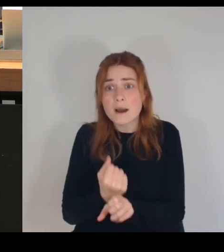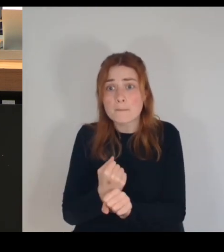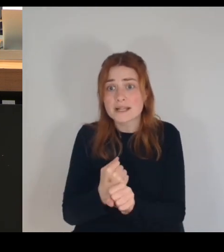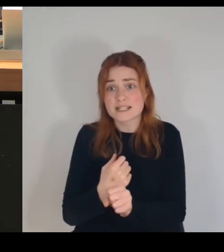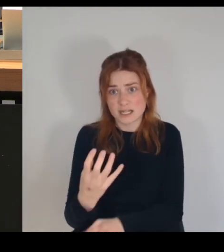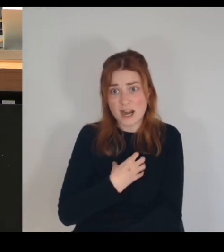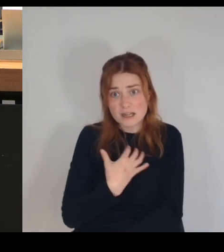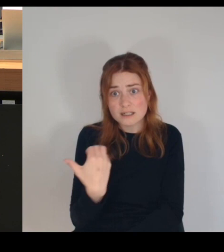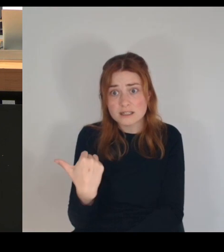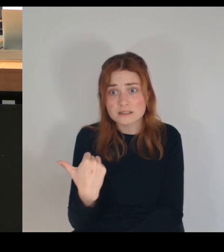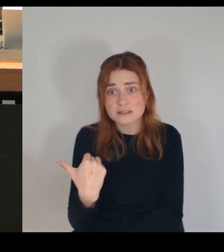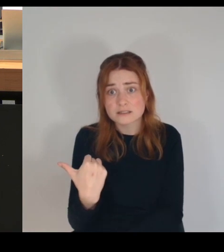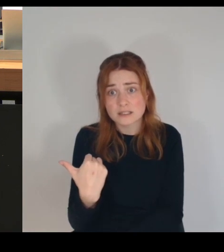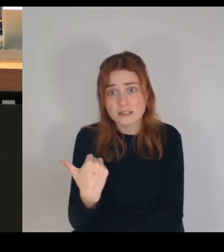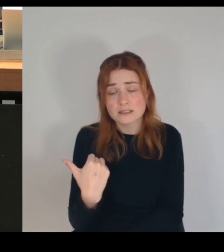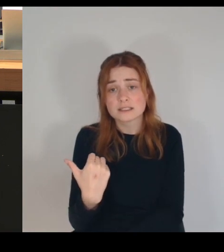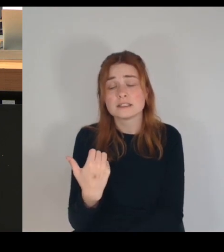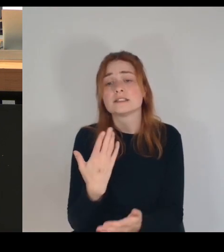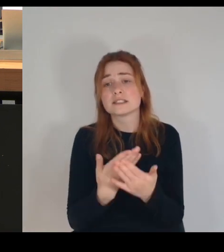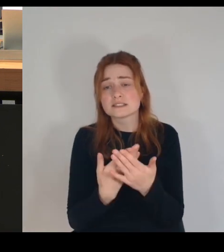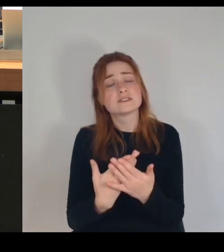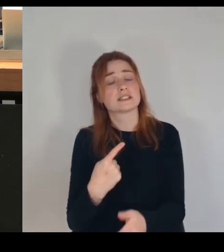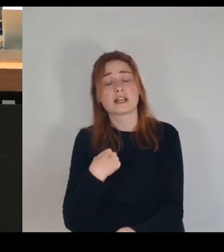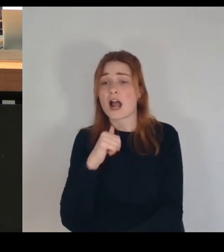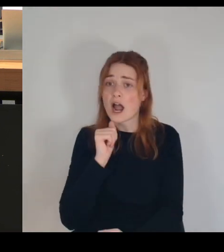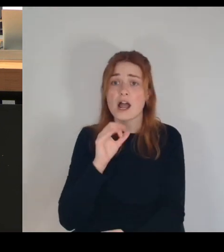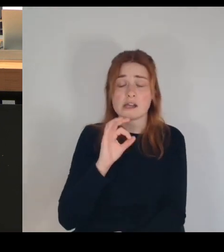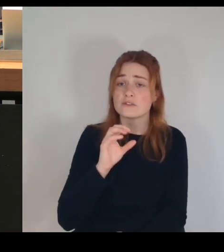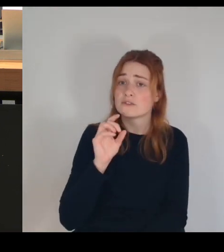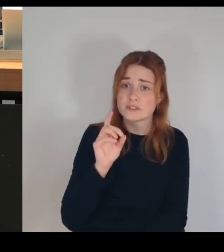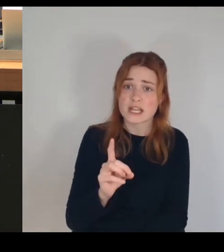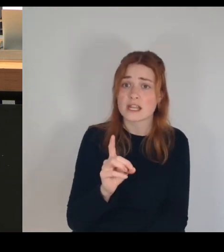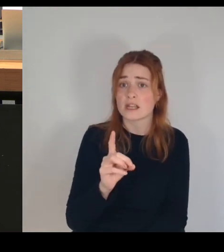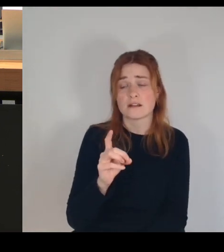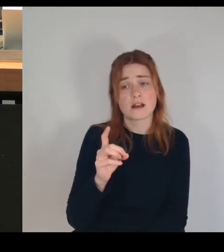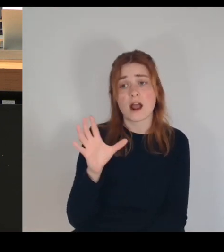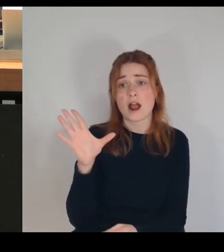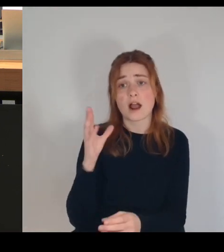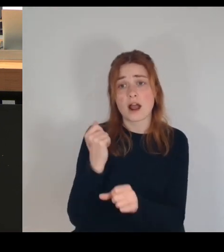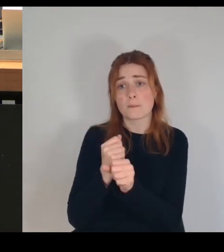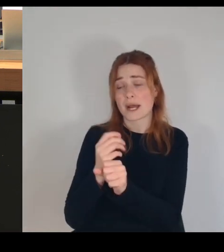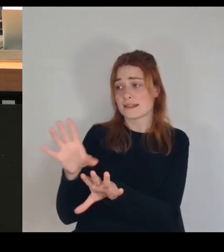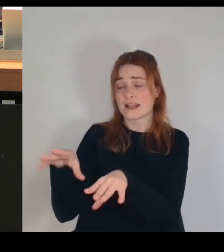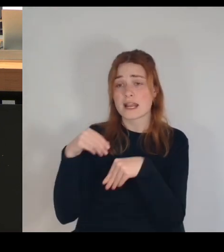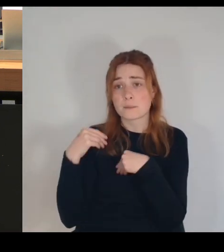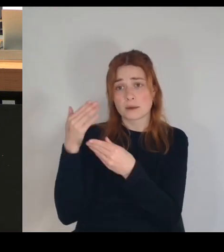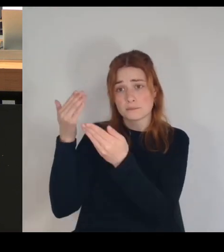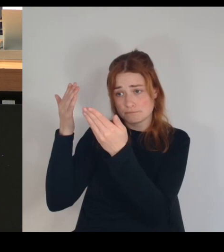Arbeitnehmerseite, in den laufenden Verhandlungen um einen neuen verbesserten Manteltarifvertrag.